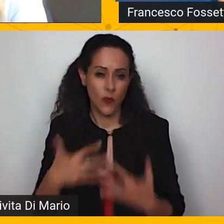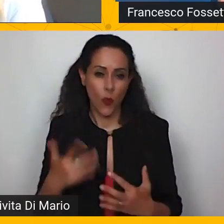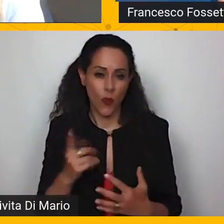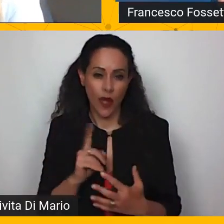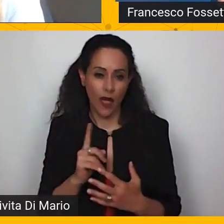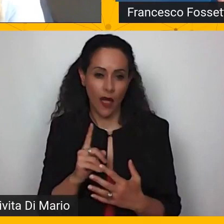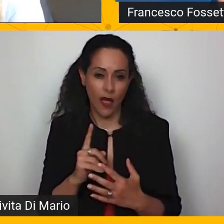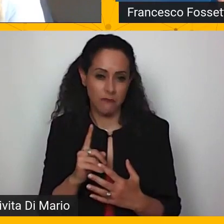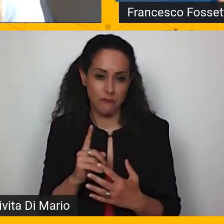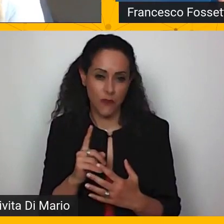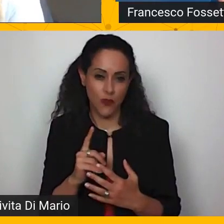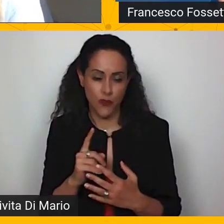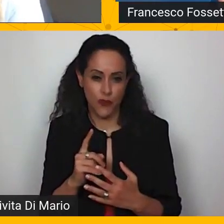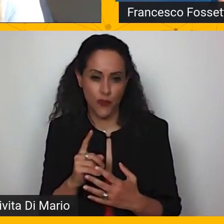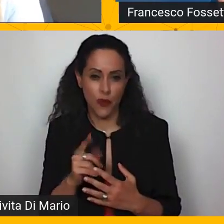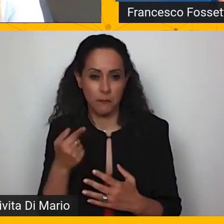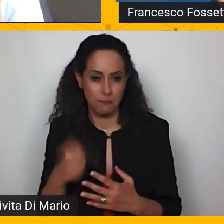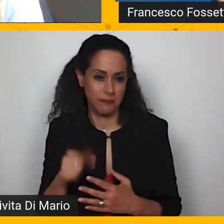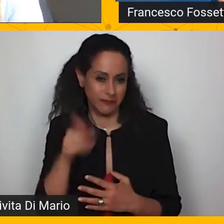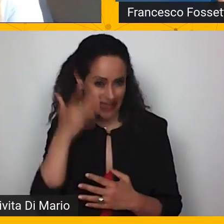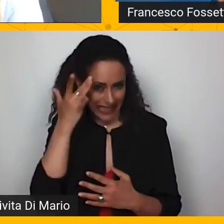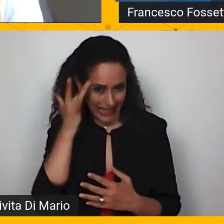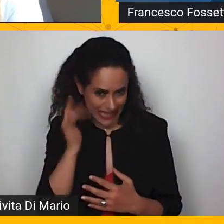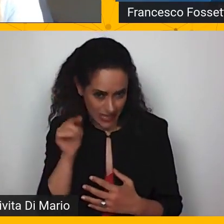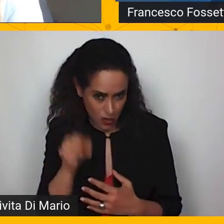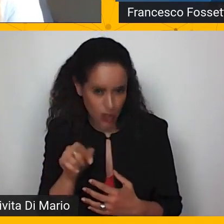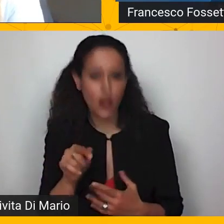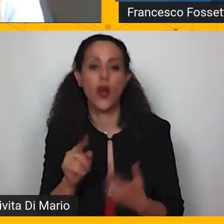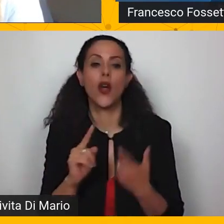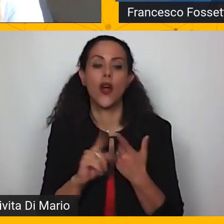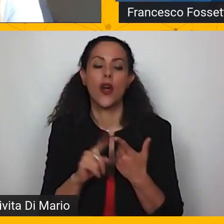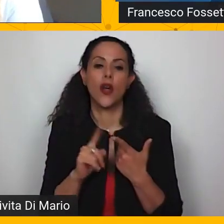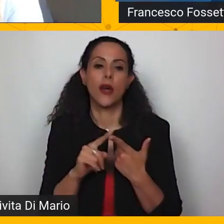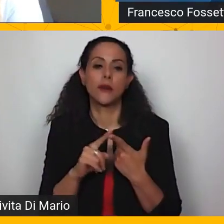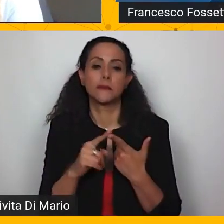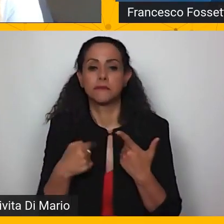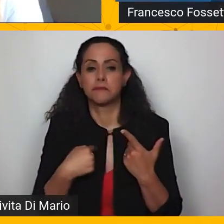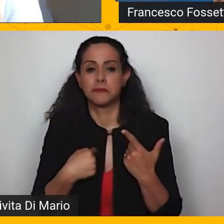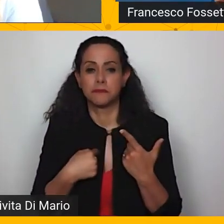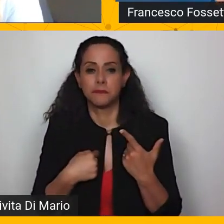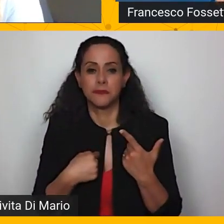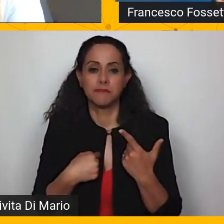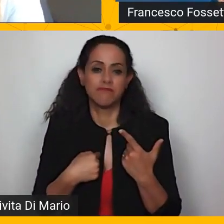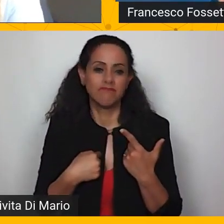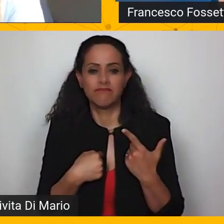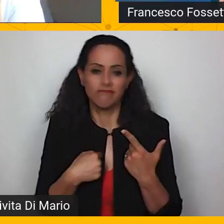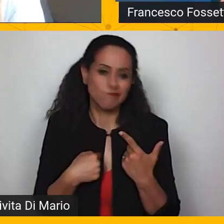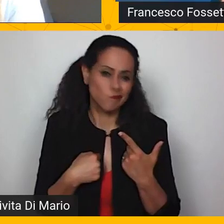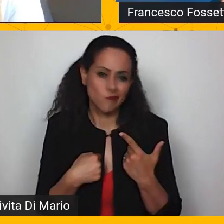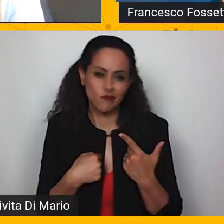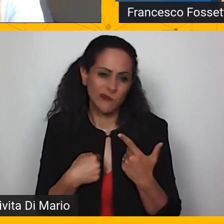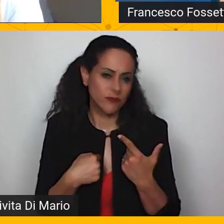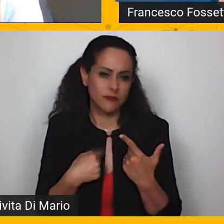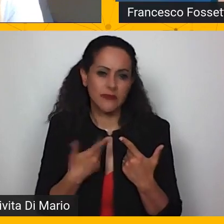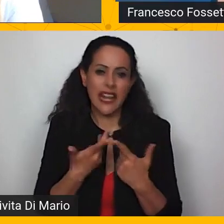non amo particolarmente non solo perché c'è questo rischio eh ma perché secondo me hanno